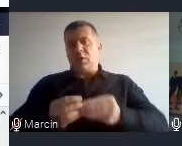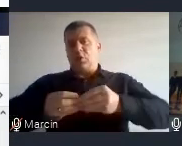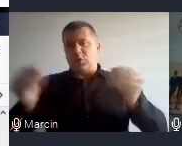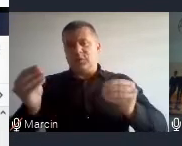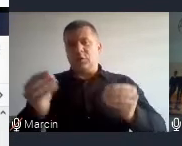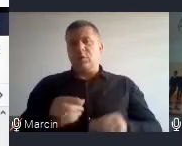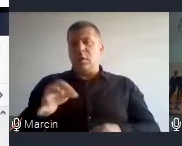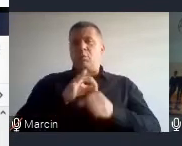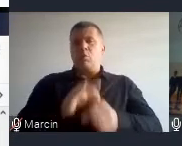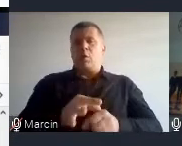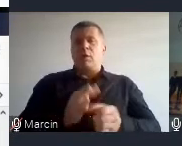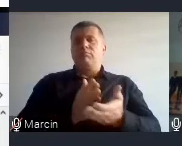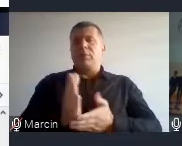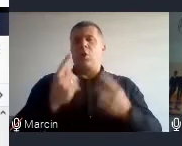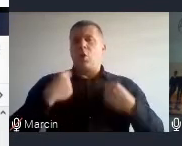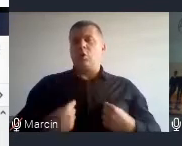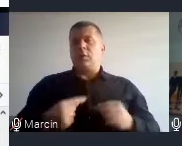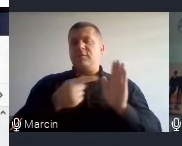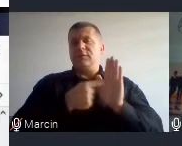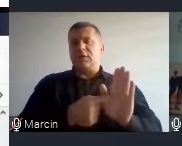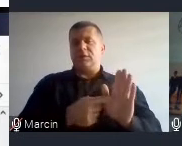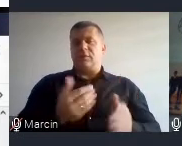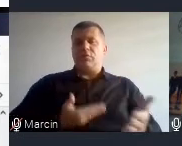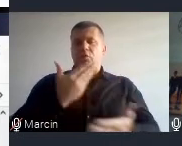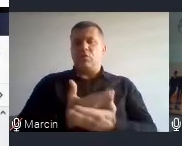prowadznych przez osoby wskazane we wniosku o dofinansowanie.